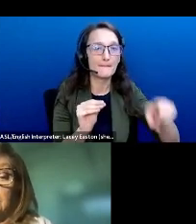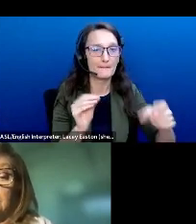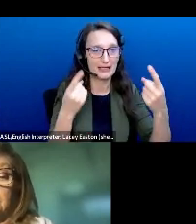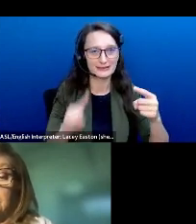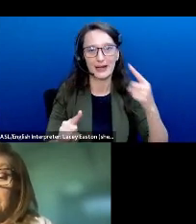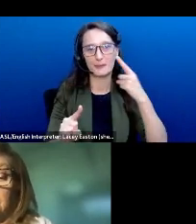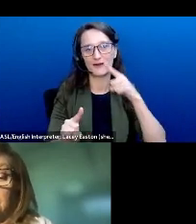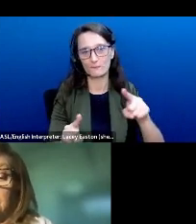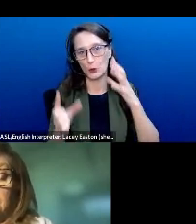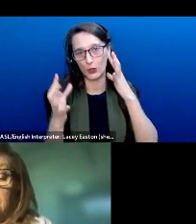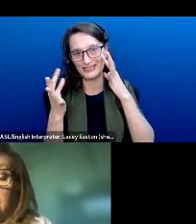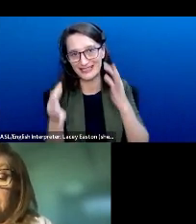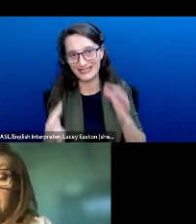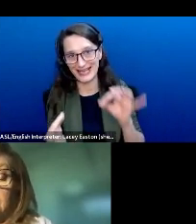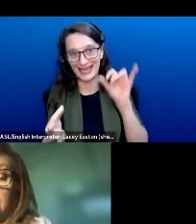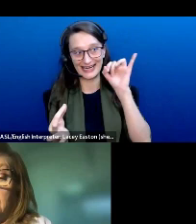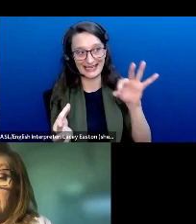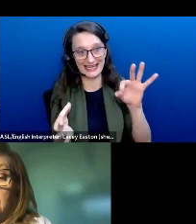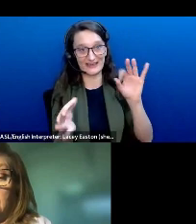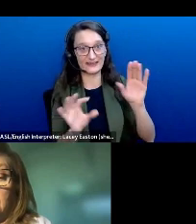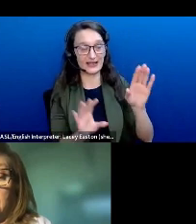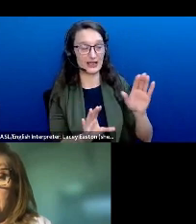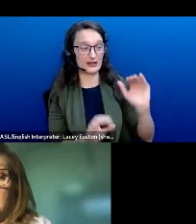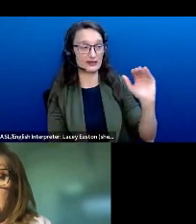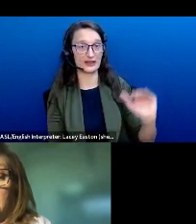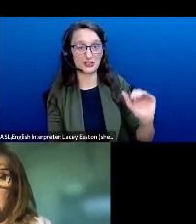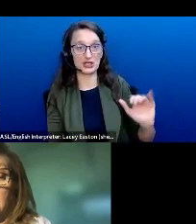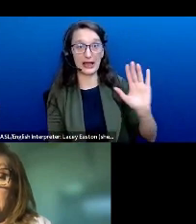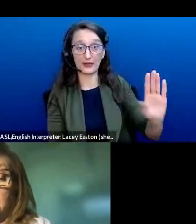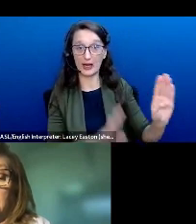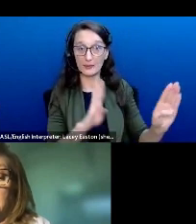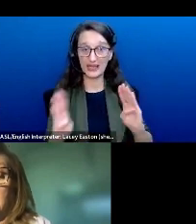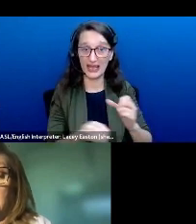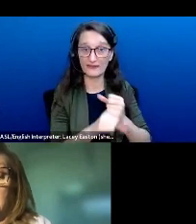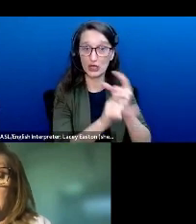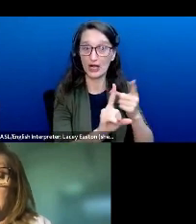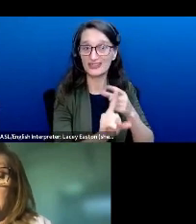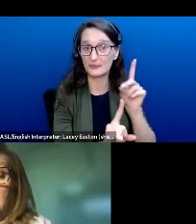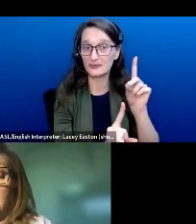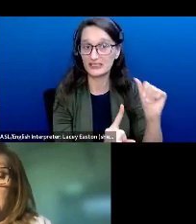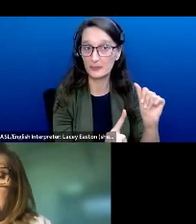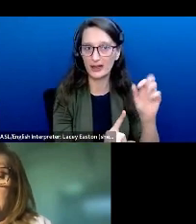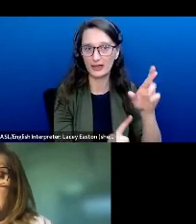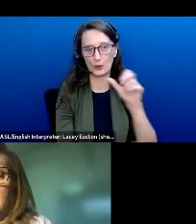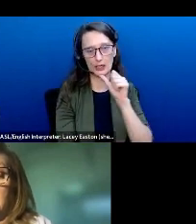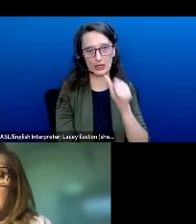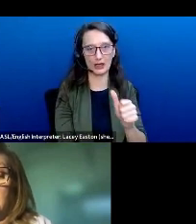si la mala conducta del niño es causada por la discapacidad. Entonces, ¿cuándo es necesaria? Es necesaria